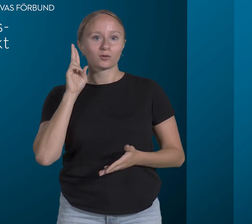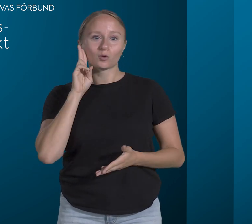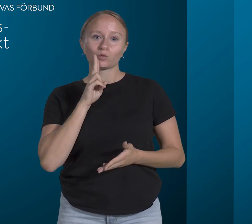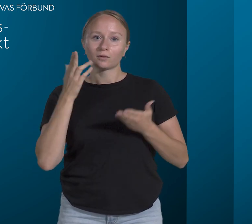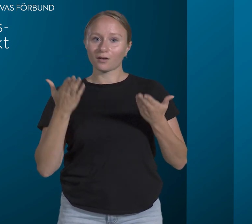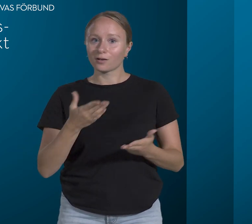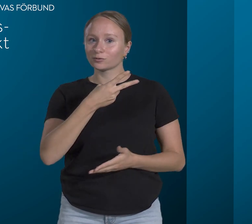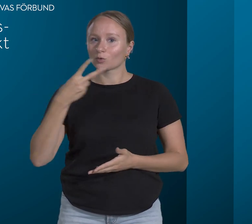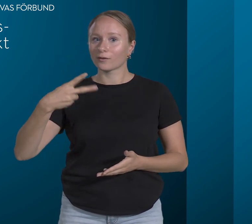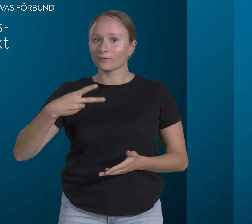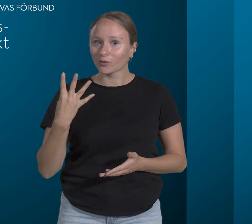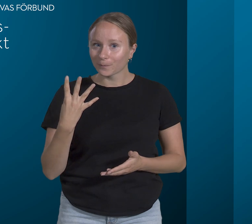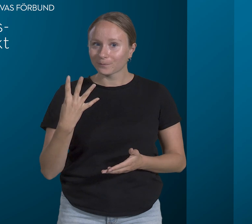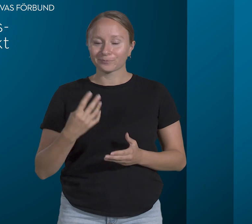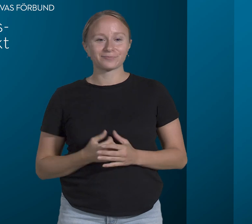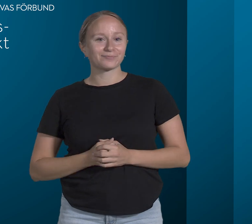Dövas Dag 2024!